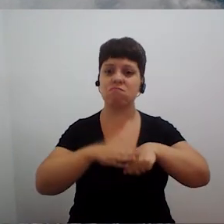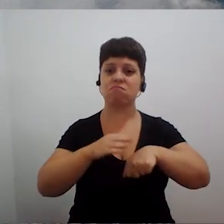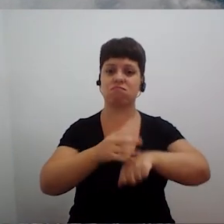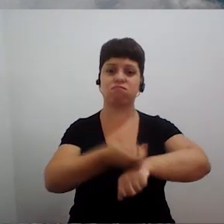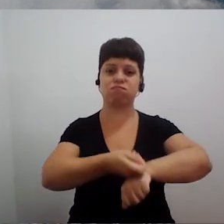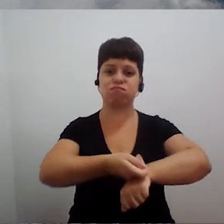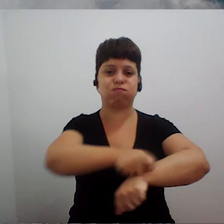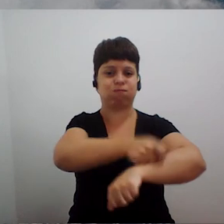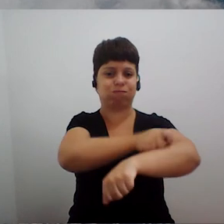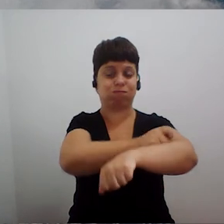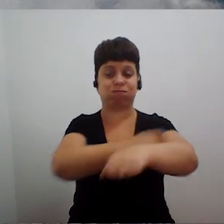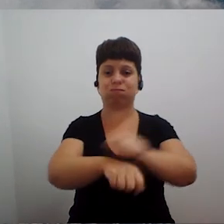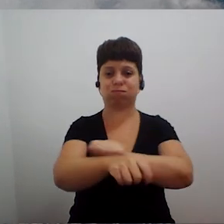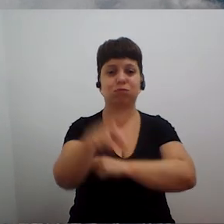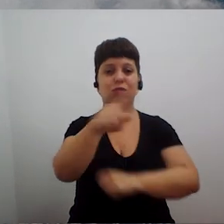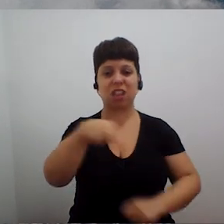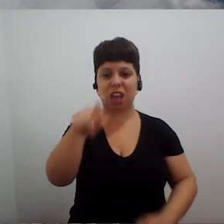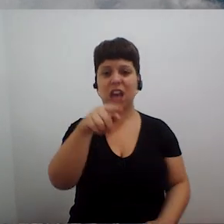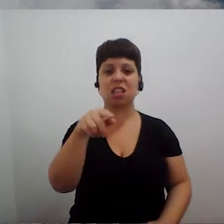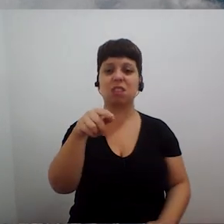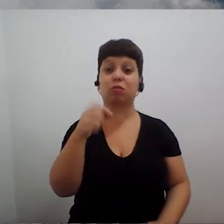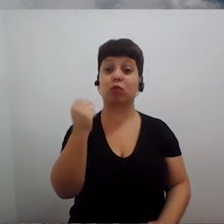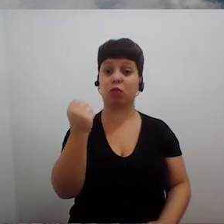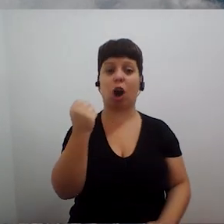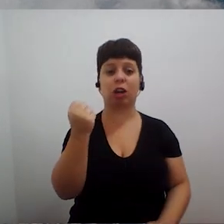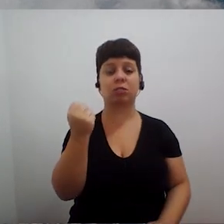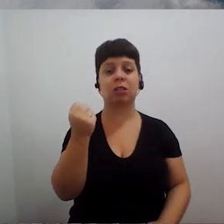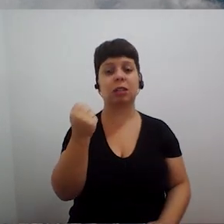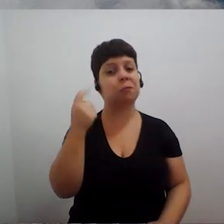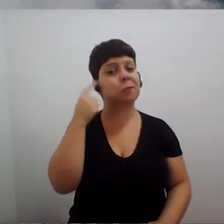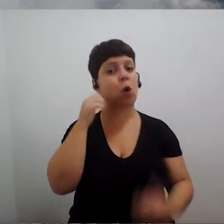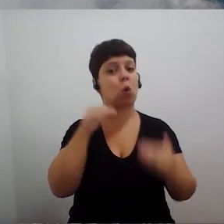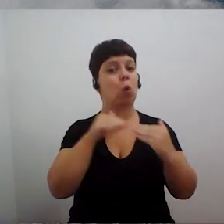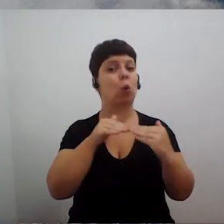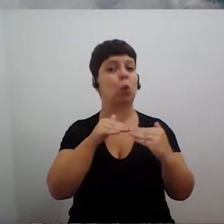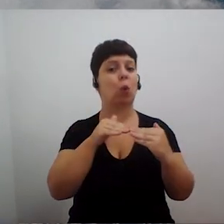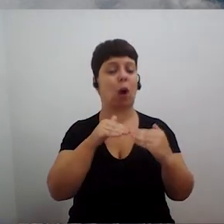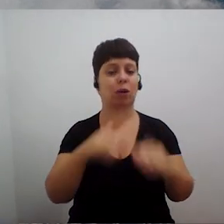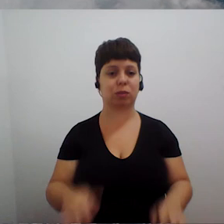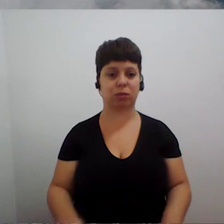acontecer tá muito forte na fala de vocês eu acho que é um pouco disso vamos então